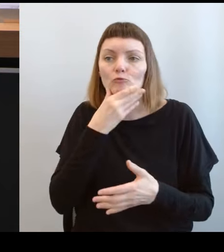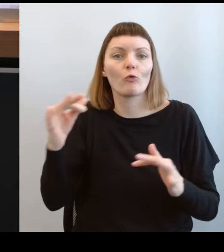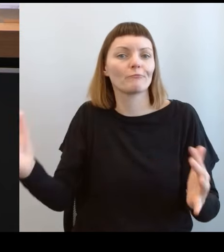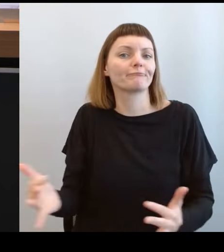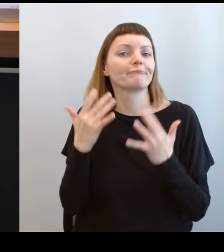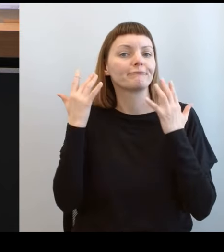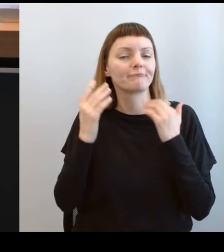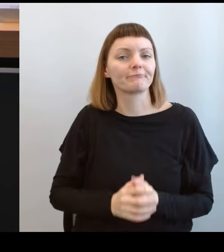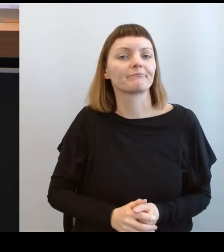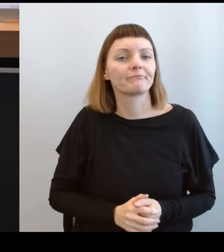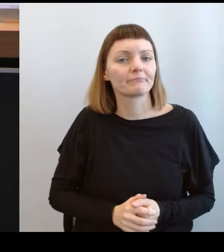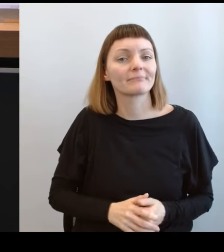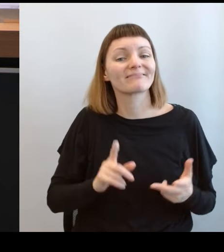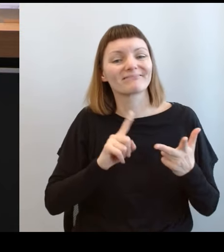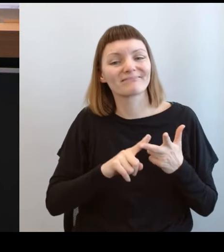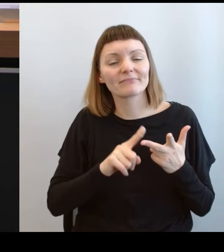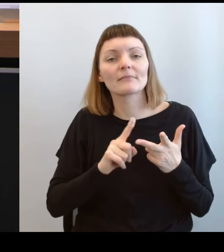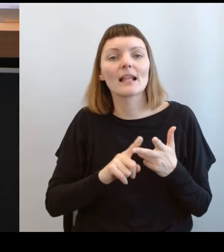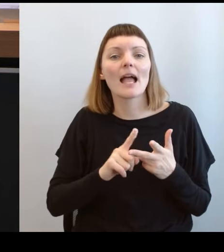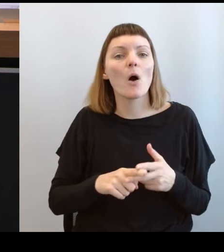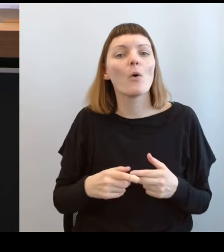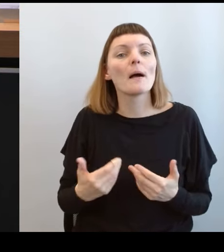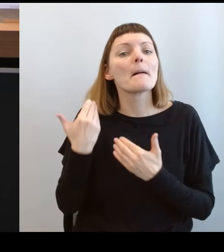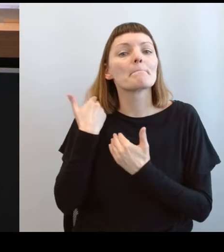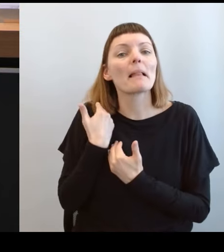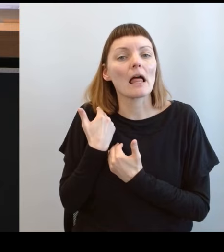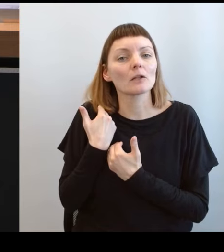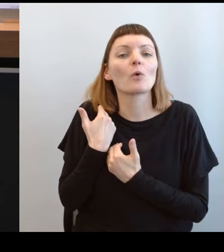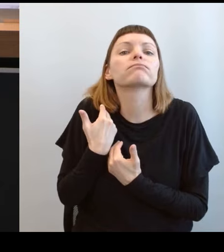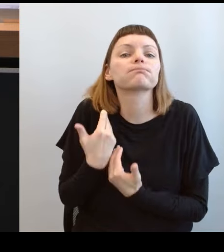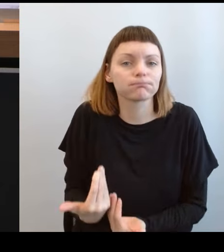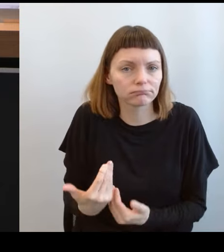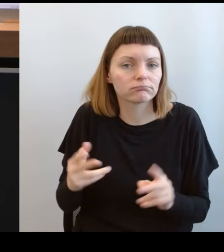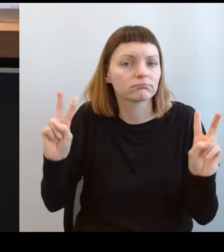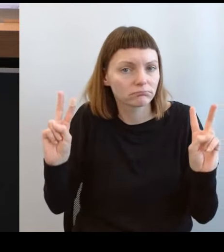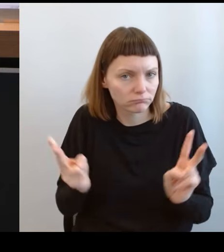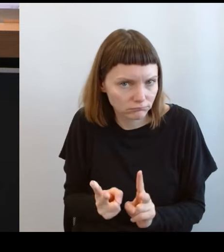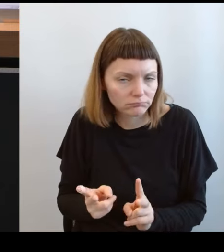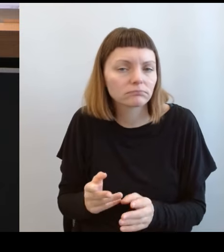Entlastung der Beherbergungsbetriebe von unnötiger Bürokratie und Aufbewahrungskosten.